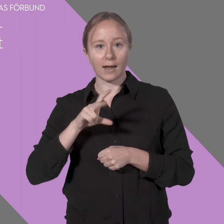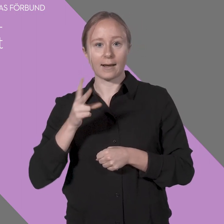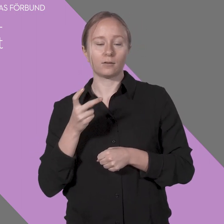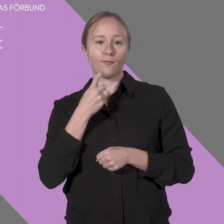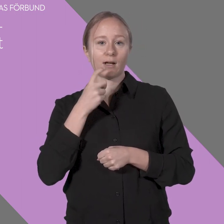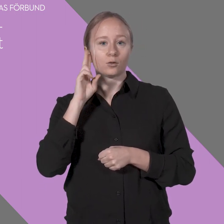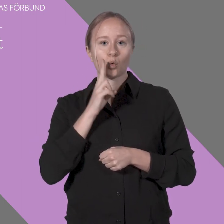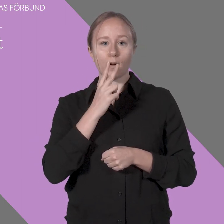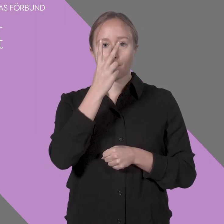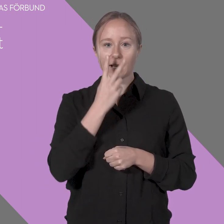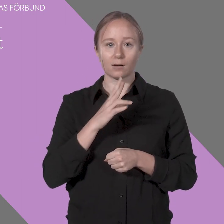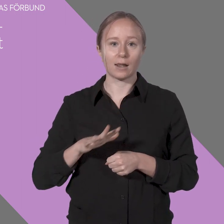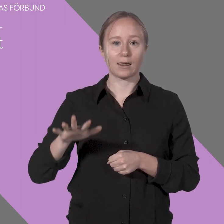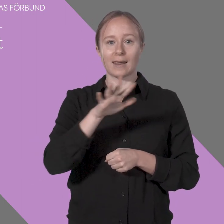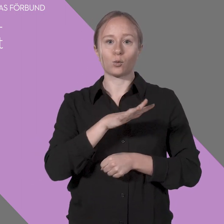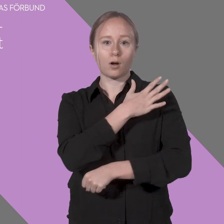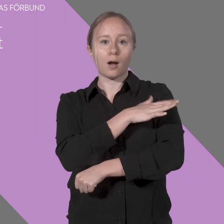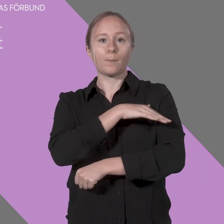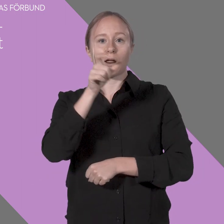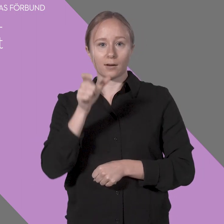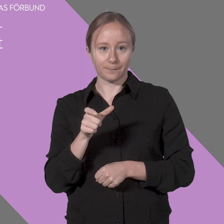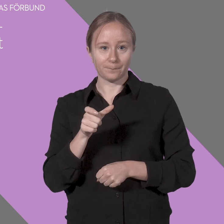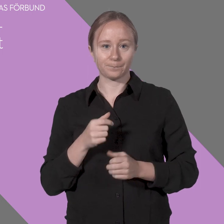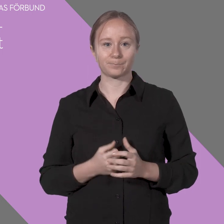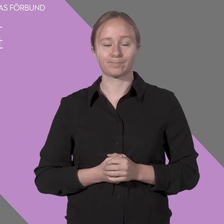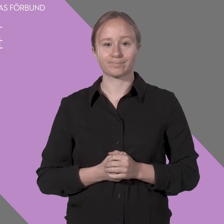eller Finlands Dövblinda rf:s regiontjänstarbetare.